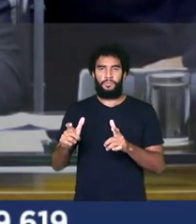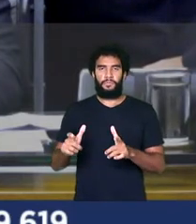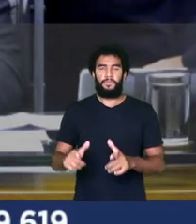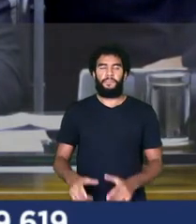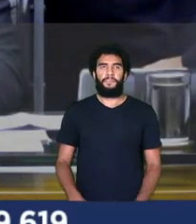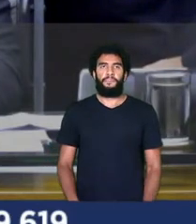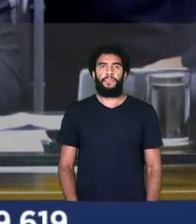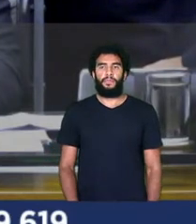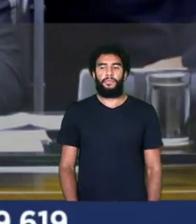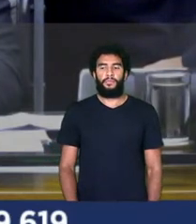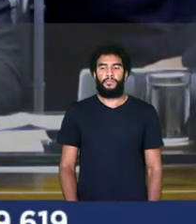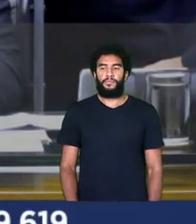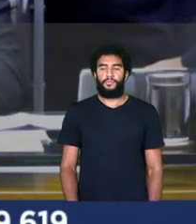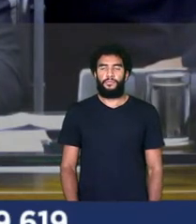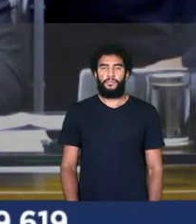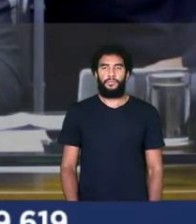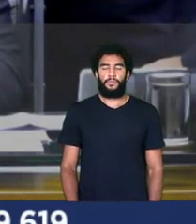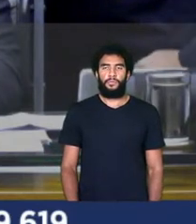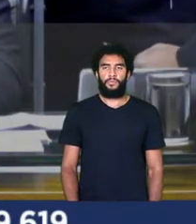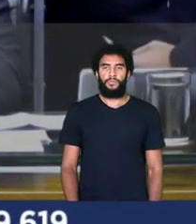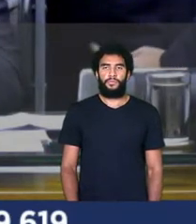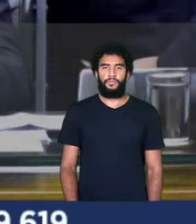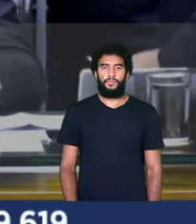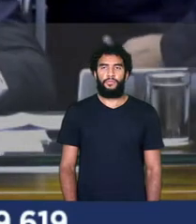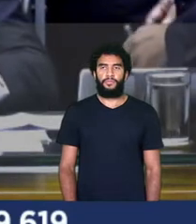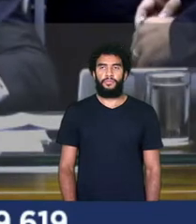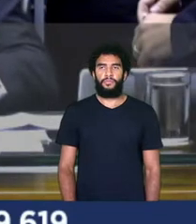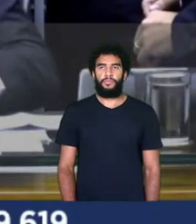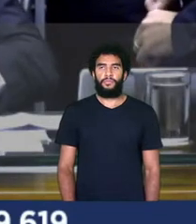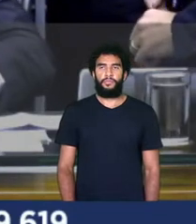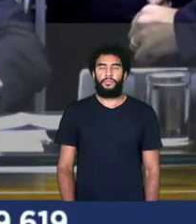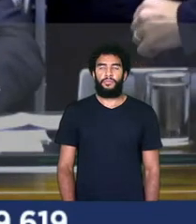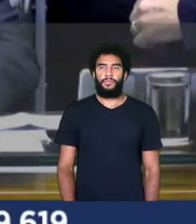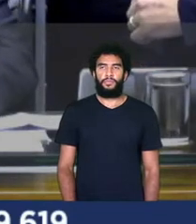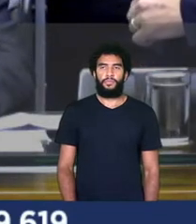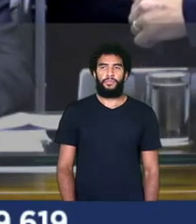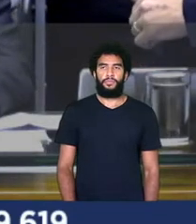ORIENTA O UNIÃO BRASIL? MAIORIA?